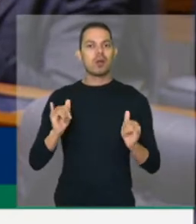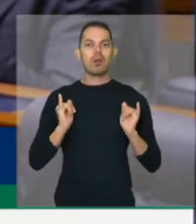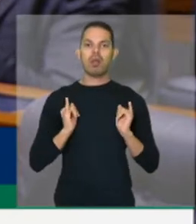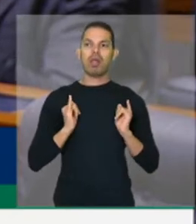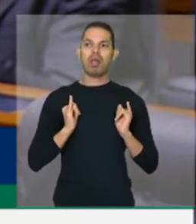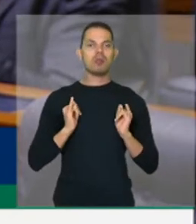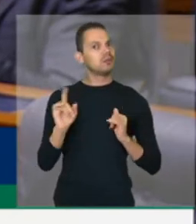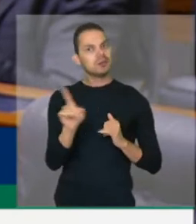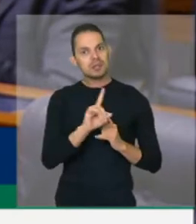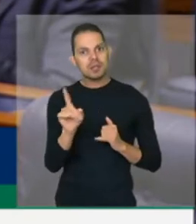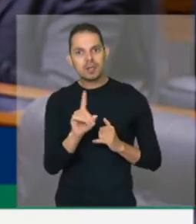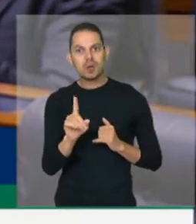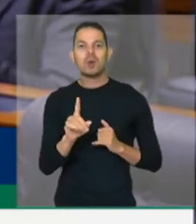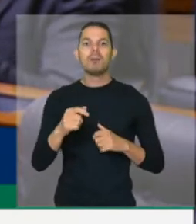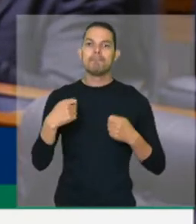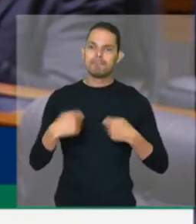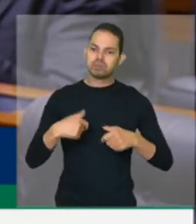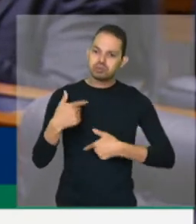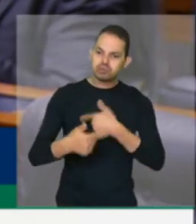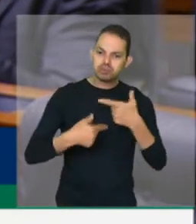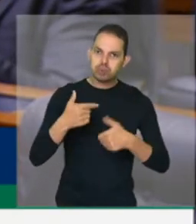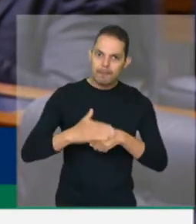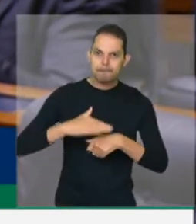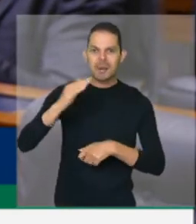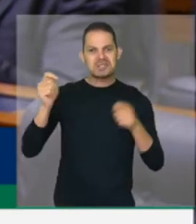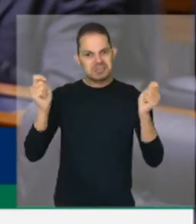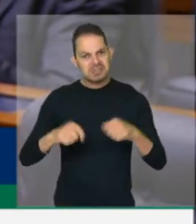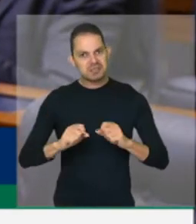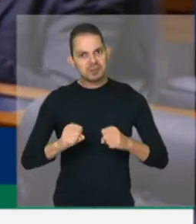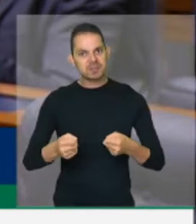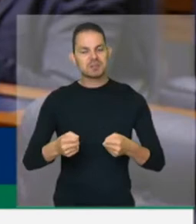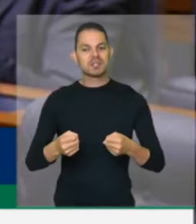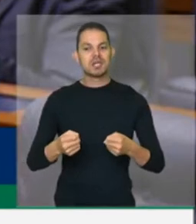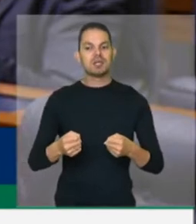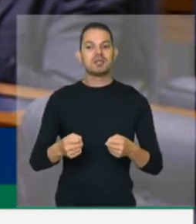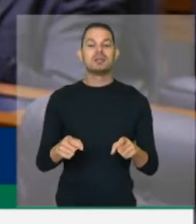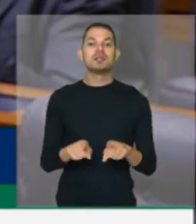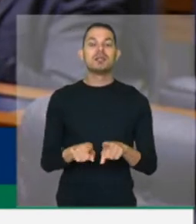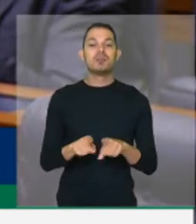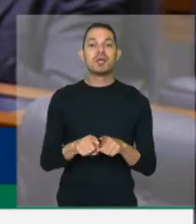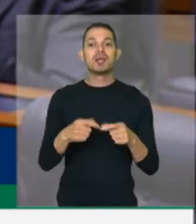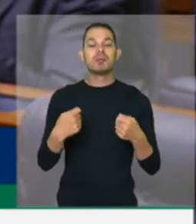MAS NÓS PODEMOS FAZER MUITO MAIS DO QUE ESTAMOS FAZENDO, PRESIDENTE. E NÓS DEVEMOS COMO? PARLAMENTO. CHAMAR O